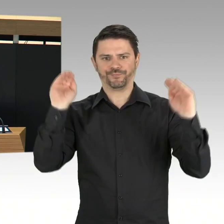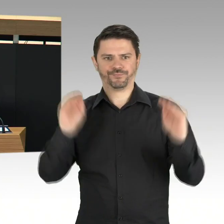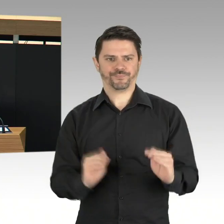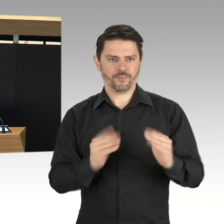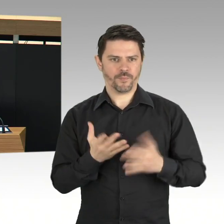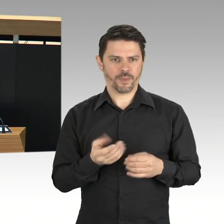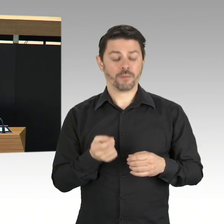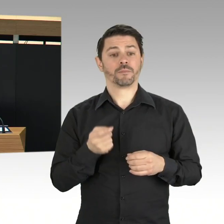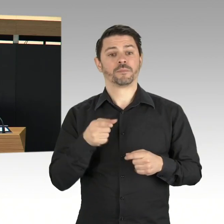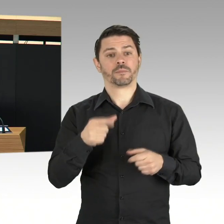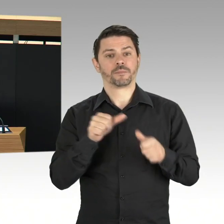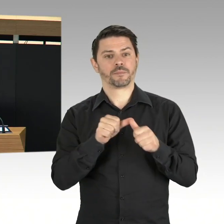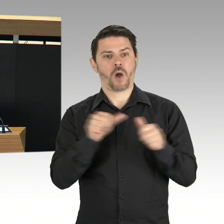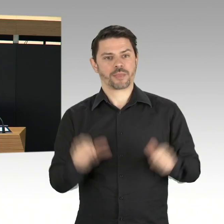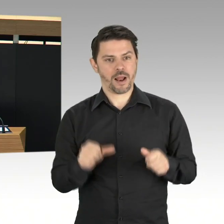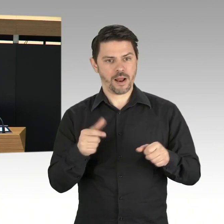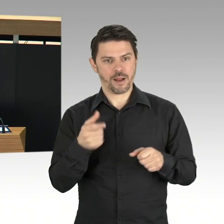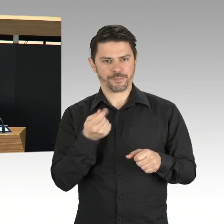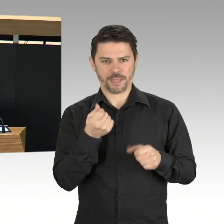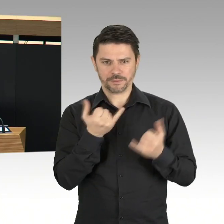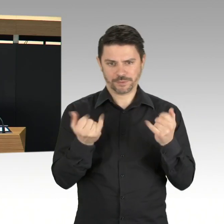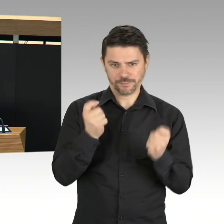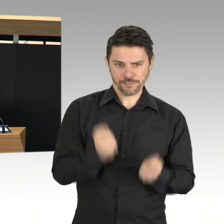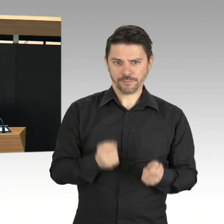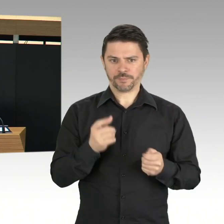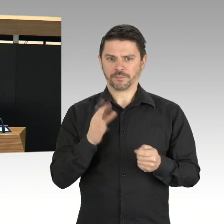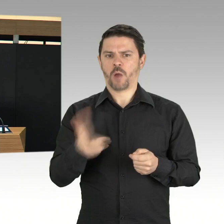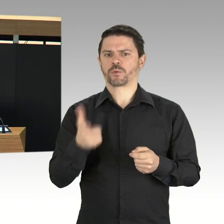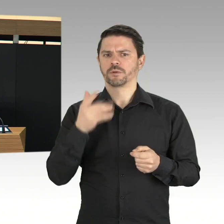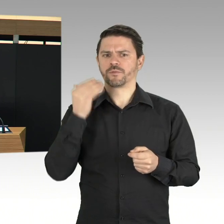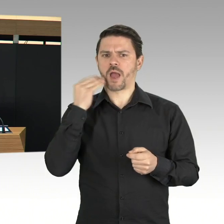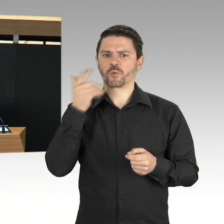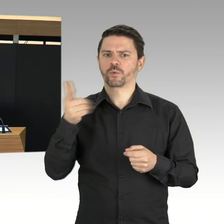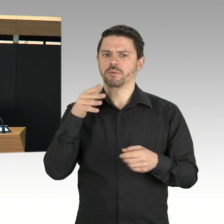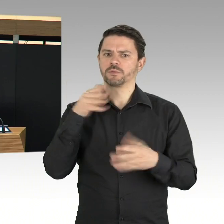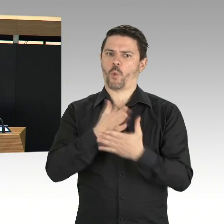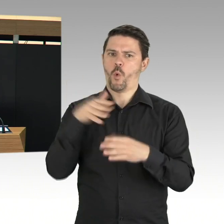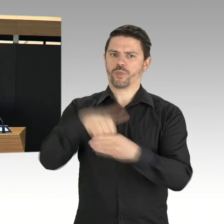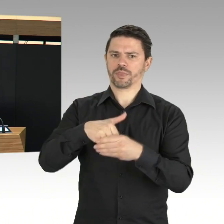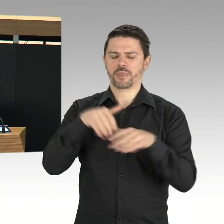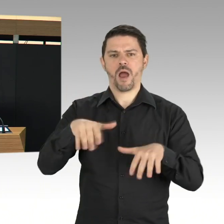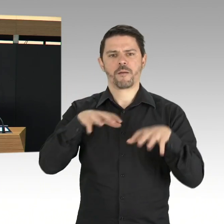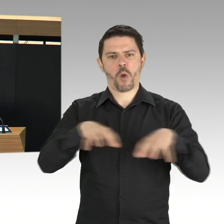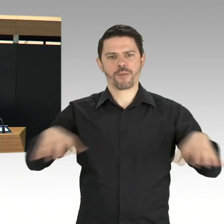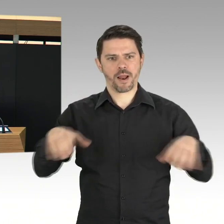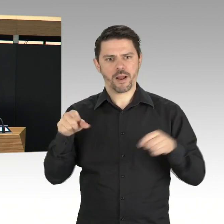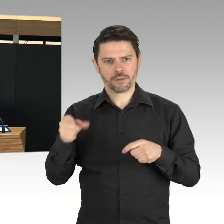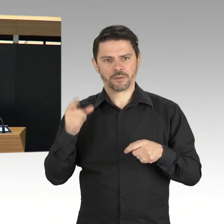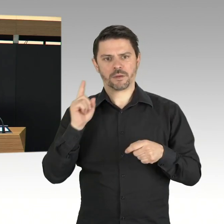Höhere Modernisierungskosten werden bis zu einem Euro durch Förderprogramme gedeckt. Vermieterinnen und Vermieter können bei drohender Unwirtschaftlichkeit